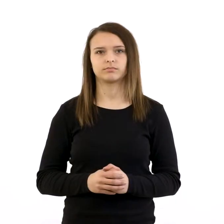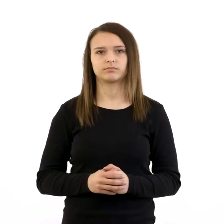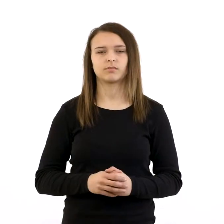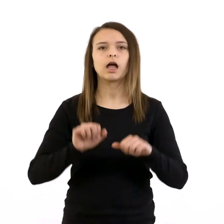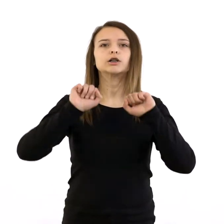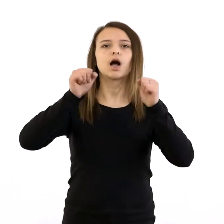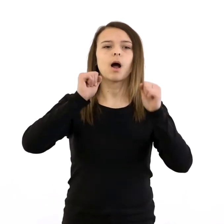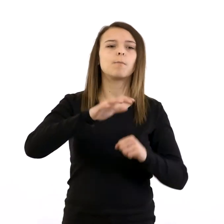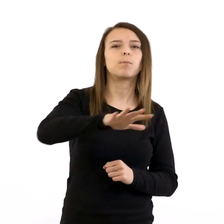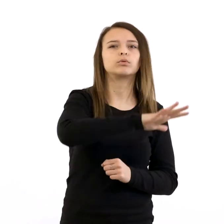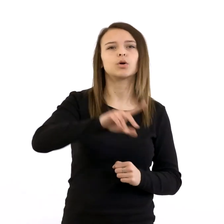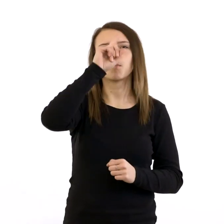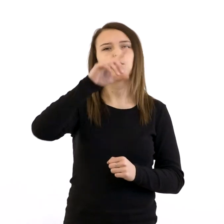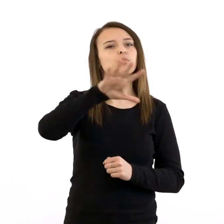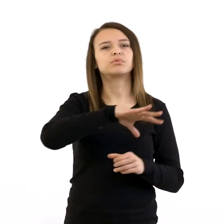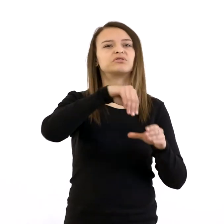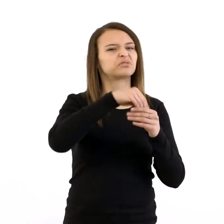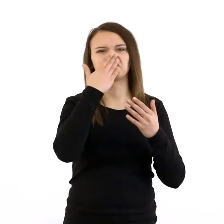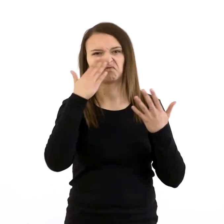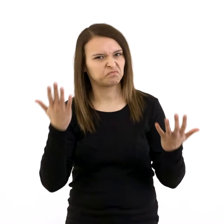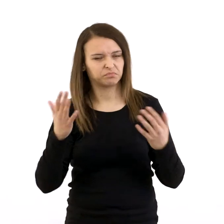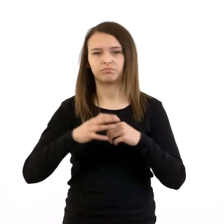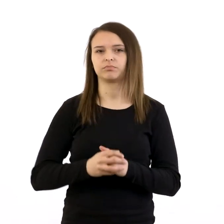2. Czym jest działalność pożytku publicznego?